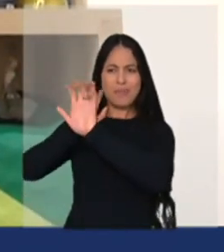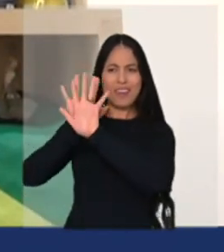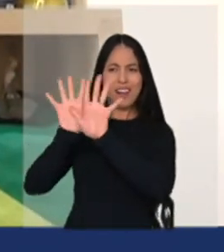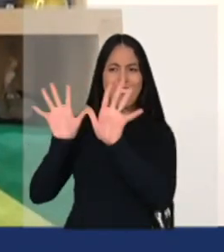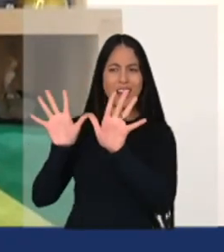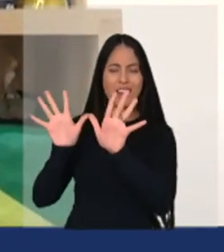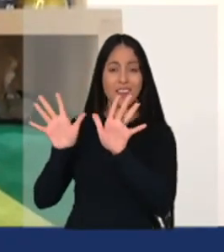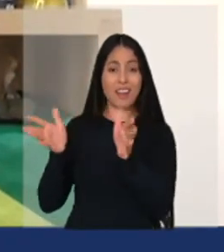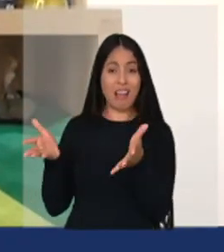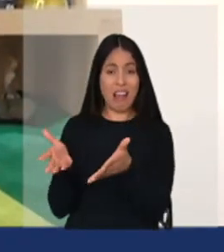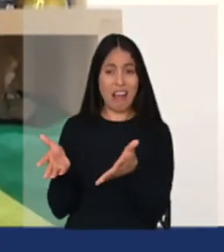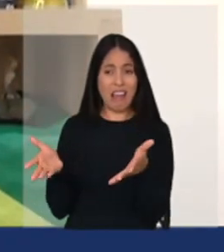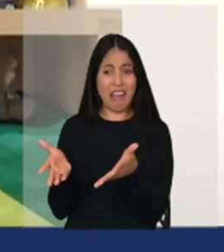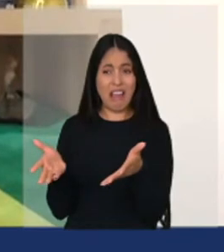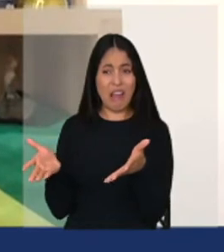LA. ENTÃO, SEGURANÇA, TRANSPARÊNCIA, NO PROCESSO